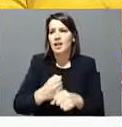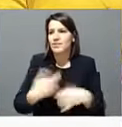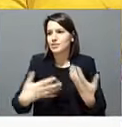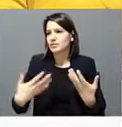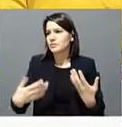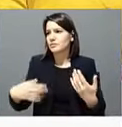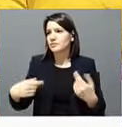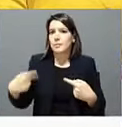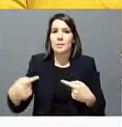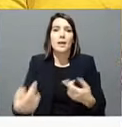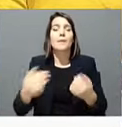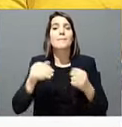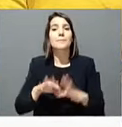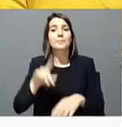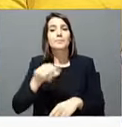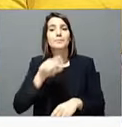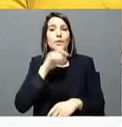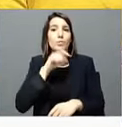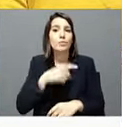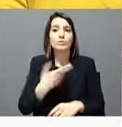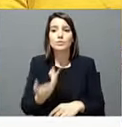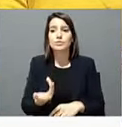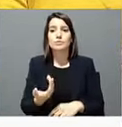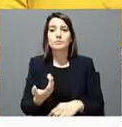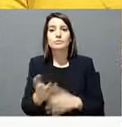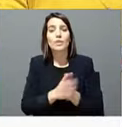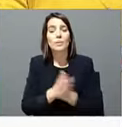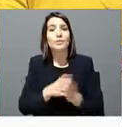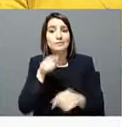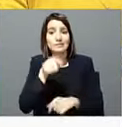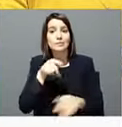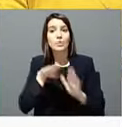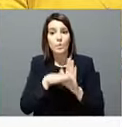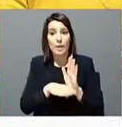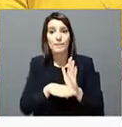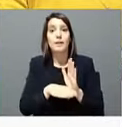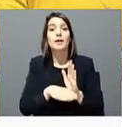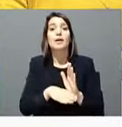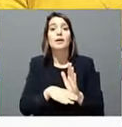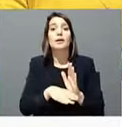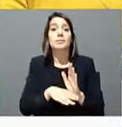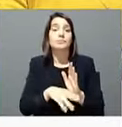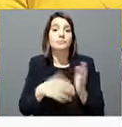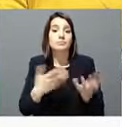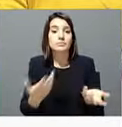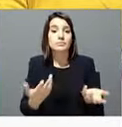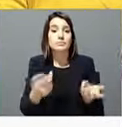podemos também aproveitar este programa para